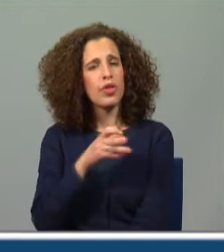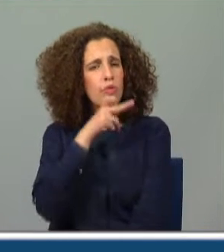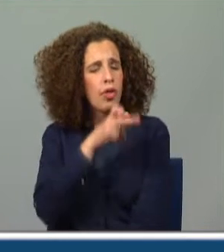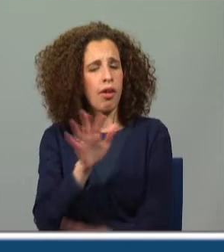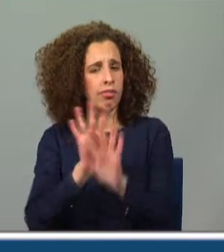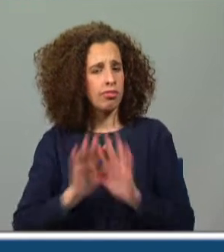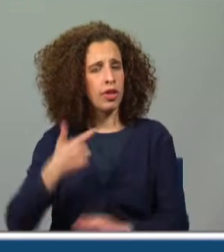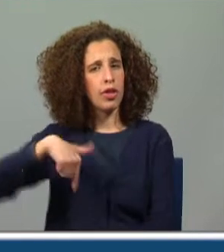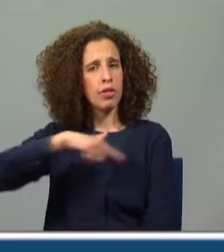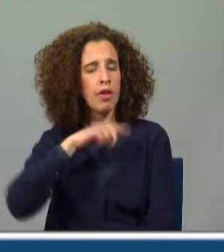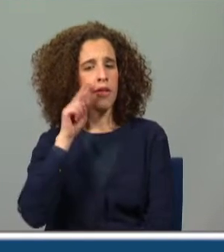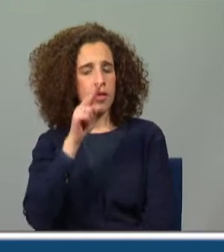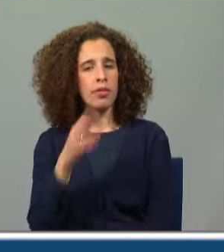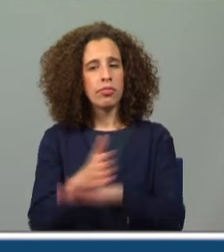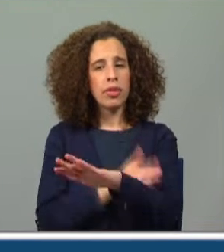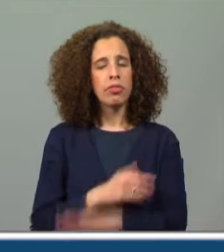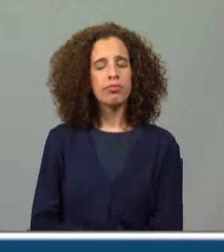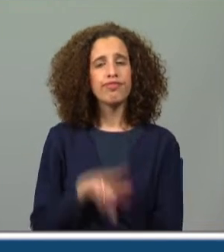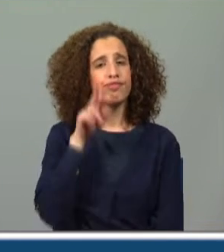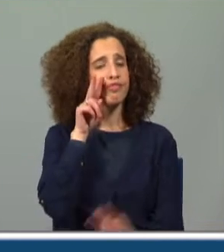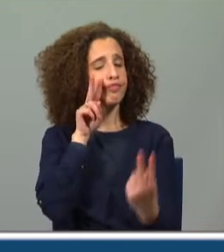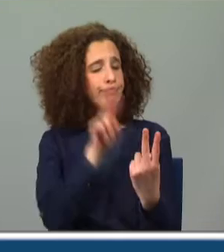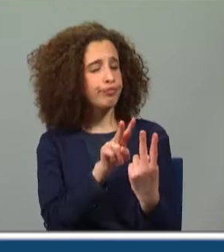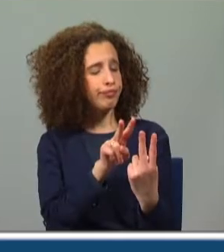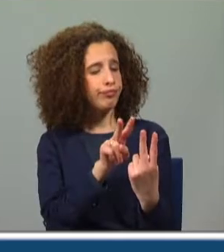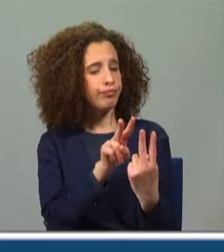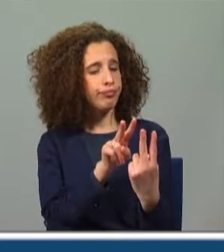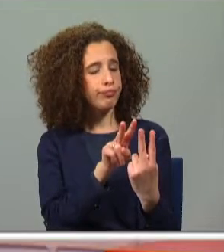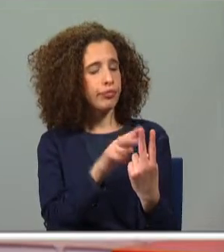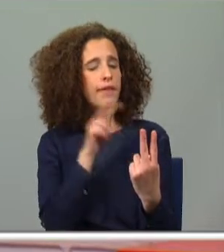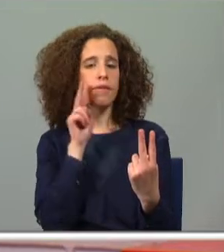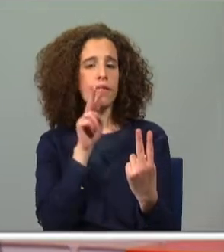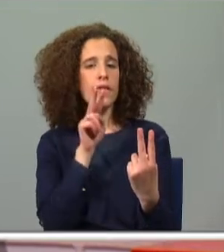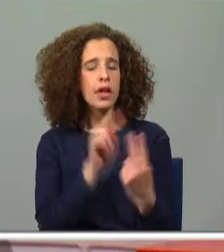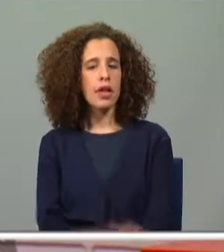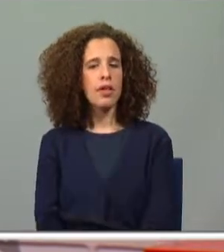e como nós vimos antes olhando a narradora nos olhos vendo o impacto da 正如我們之前看到的敘述者眼中看到的影響